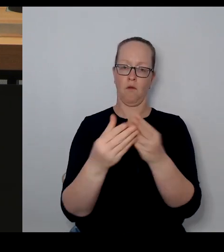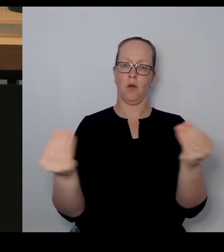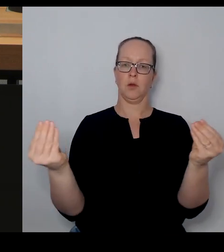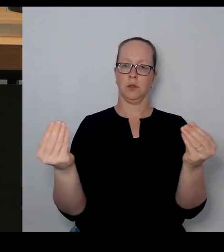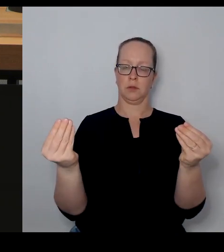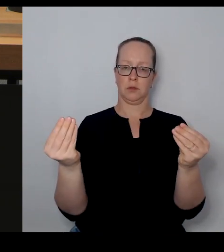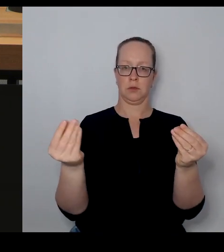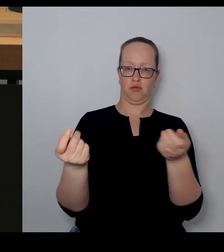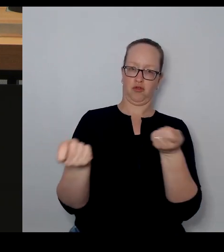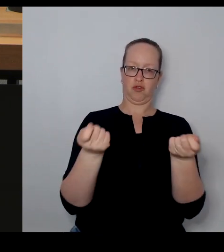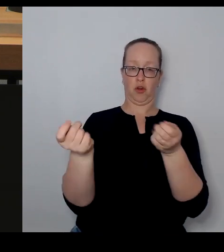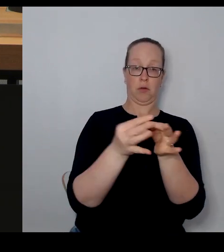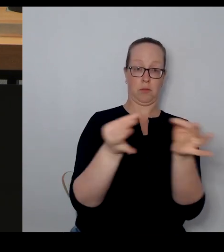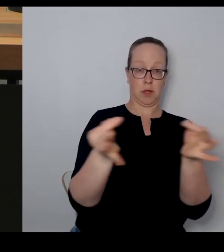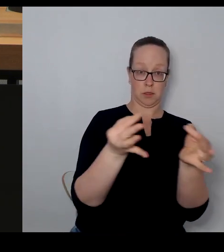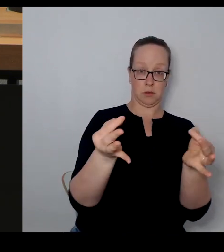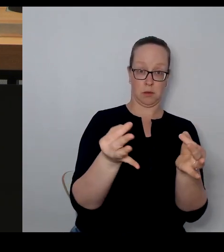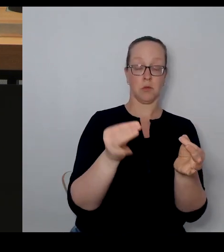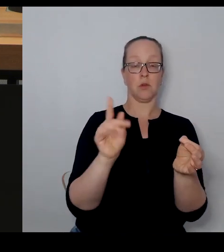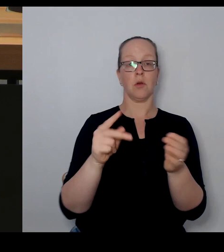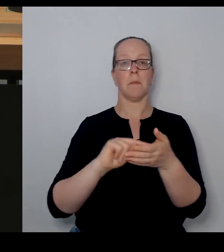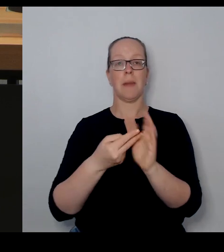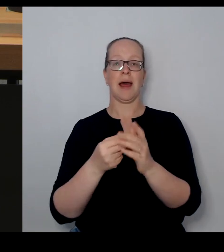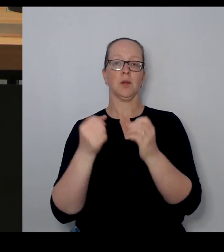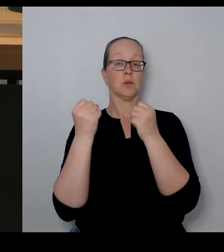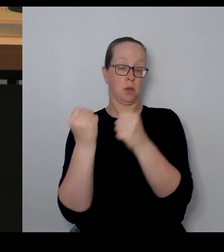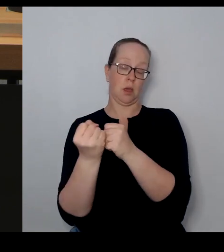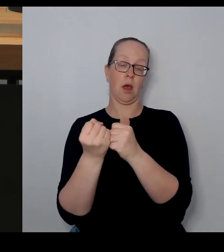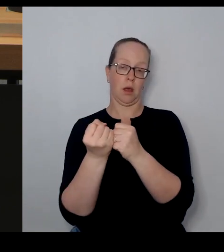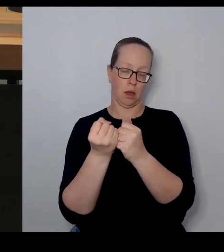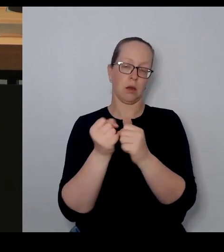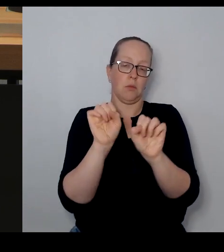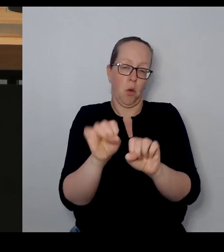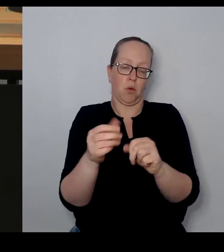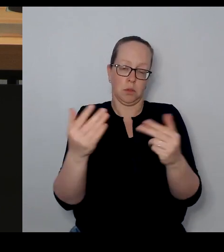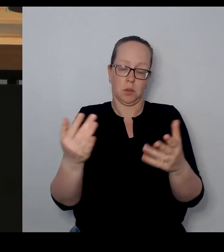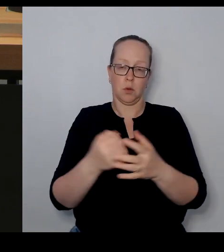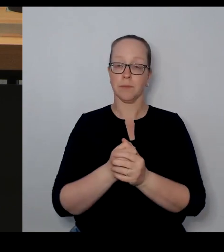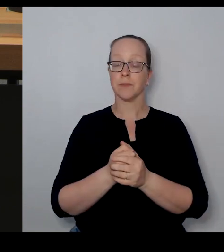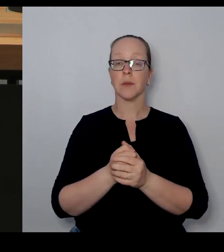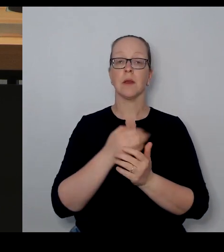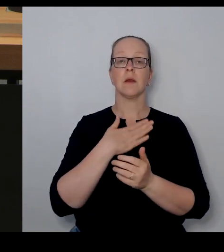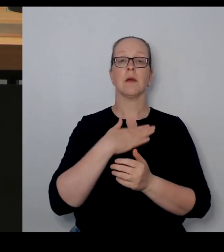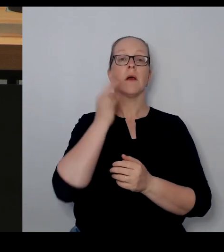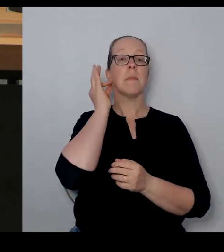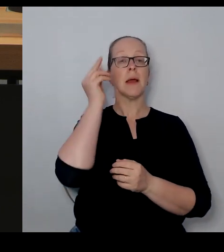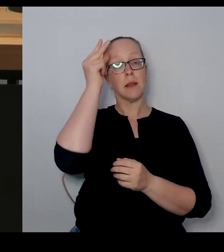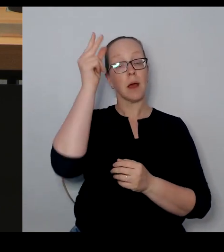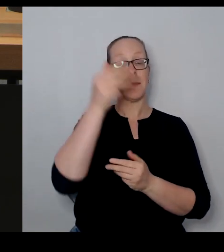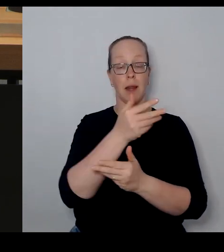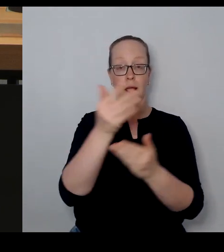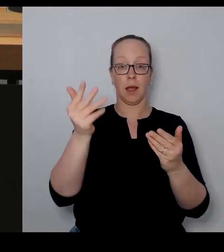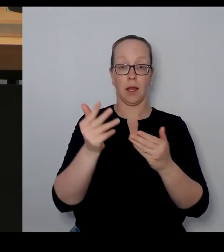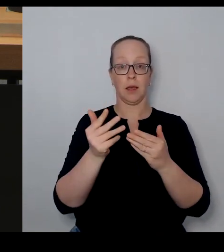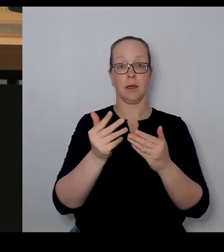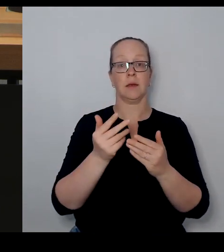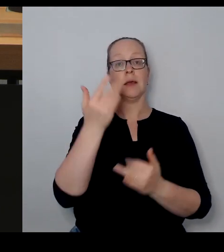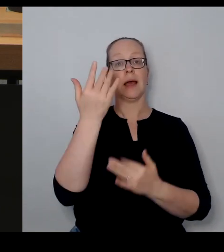Meine Damen und Herren, ich möchte bezüglich der Ausführungen des Rechnungshofs zur Finanzlage des Landes Berlin auch der Kritik der Opposition am Landeshaushalt